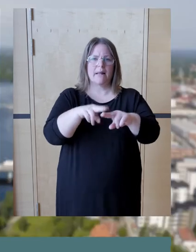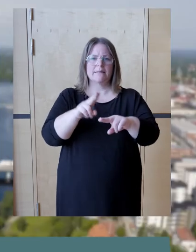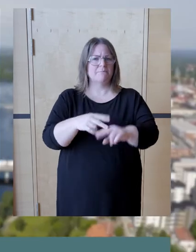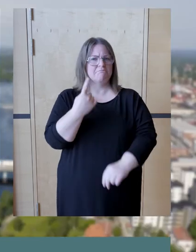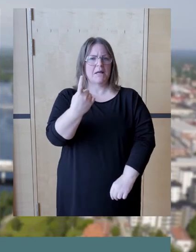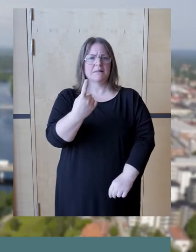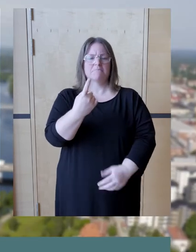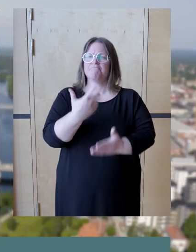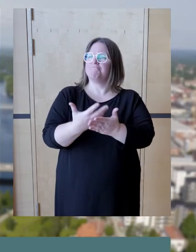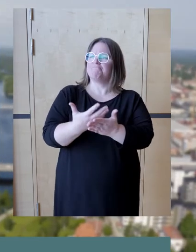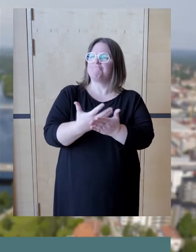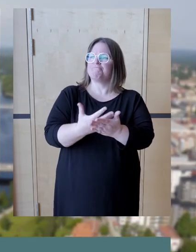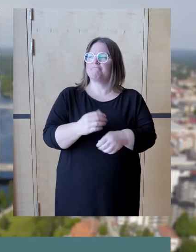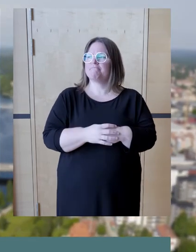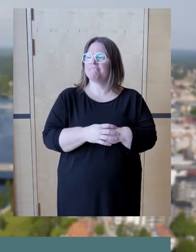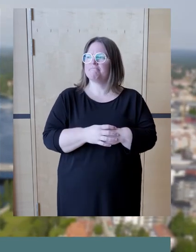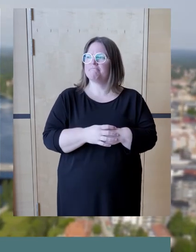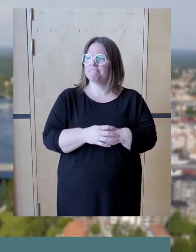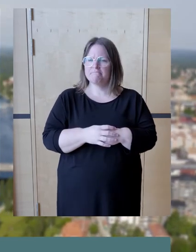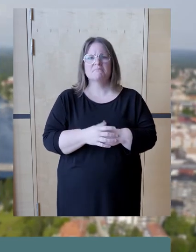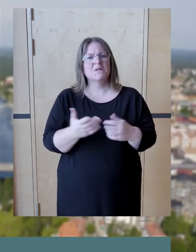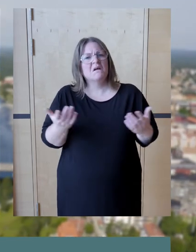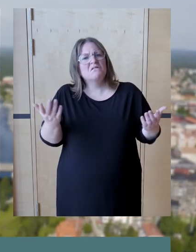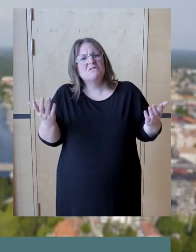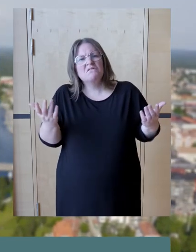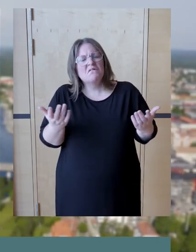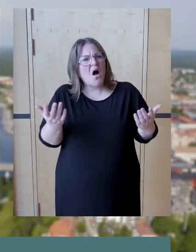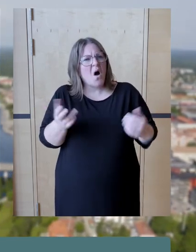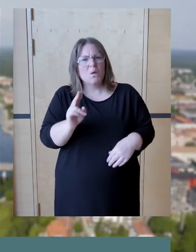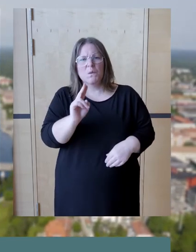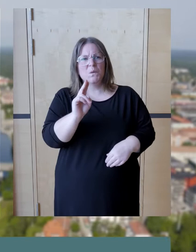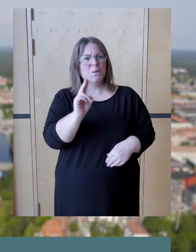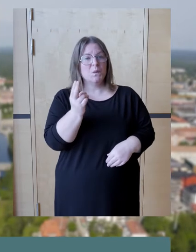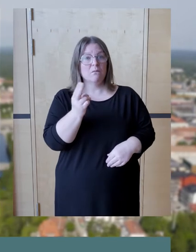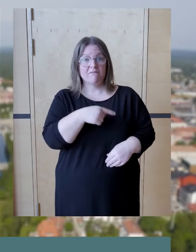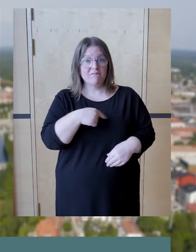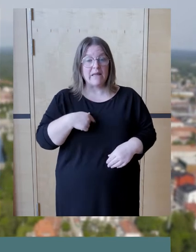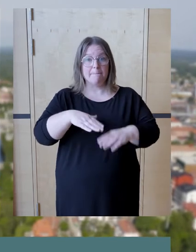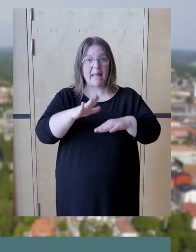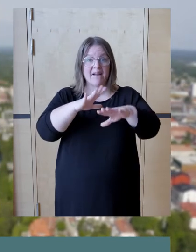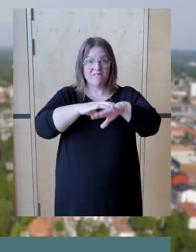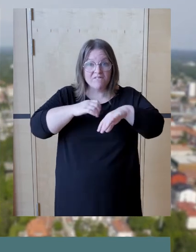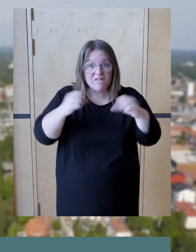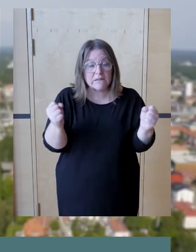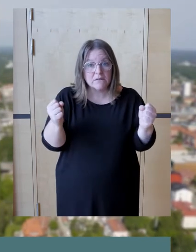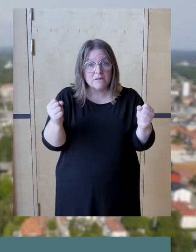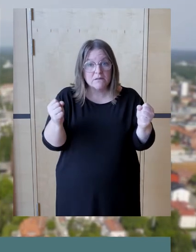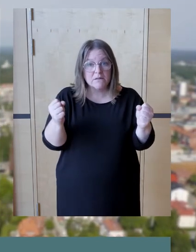Vad är anställning har blivit så pass mycket friskare att det idag handlar om 60 platser